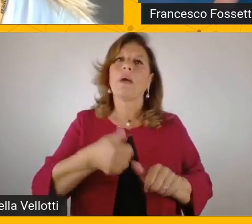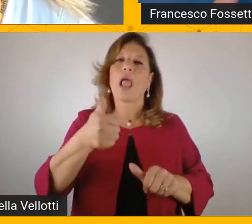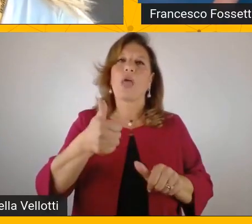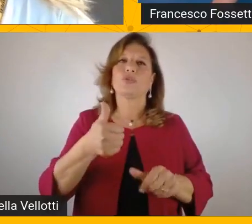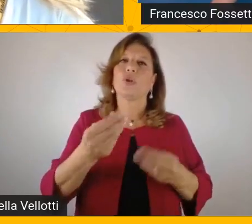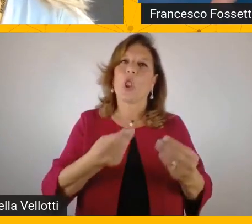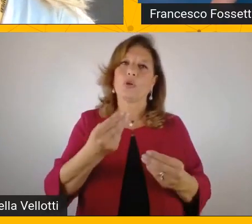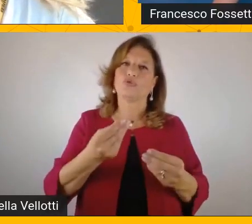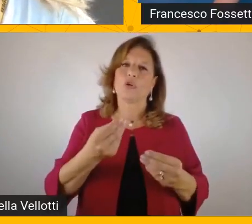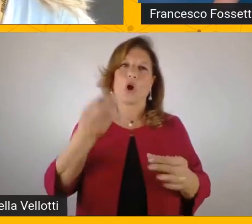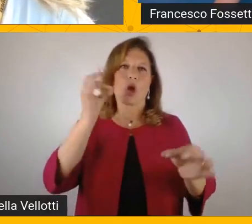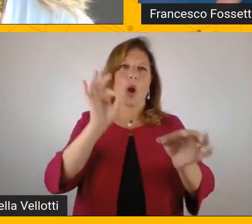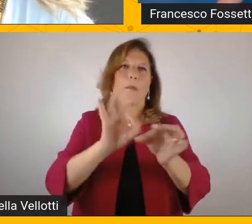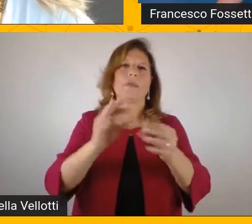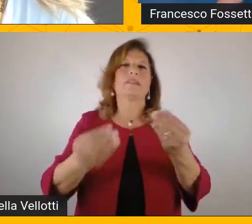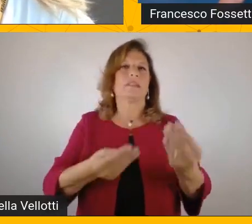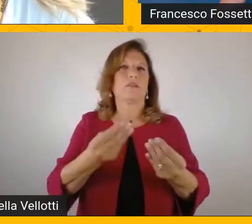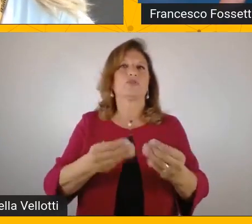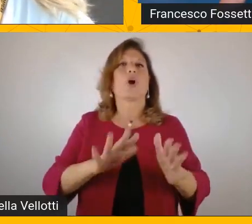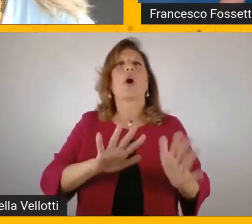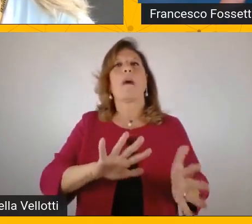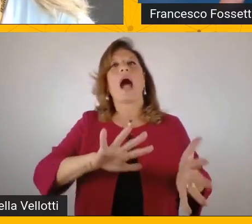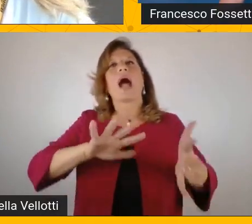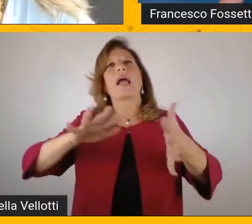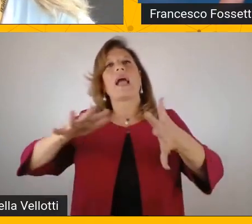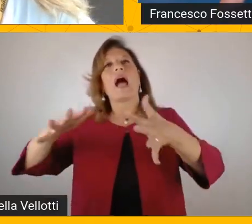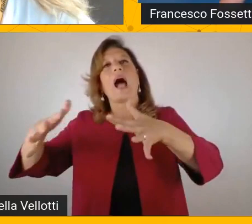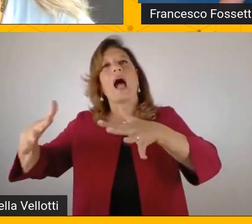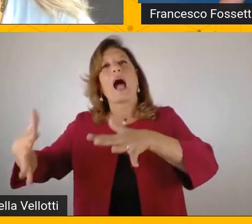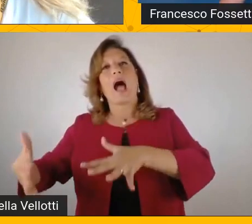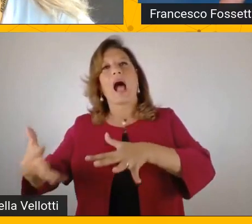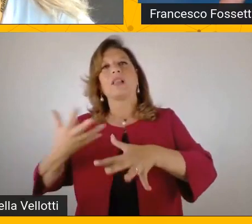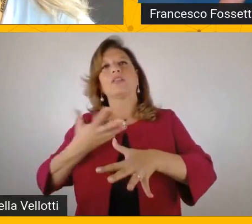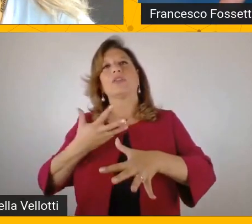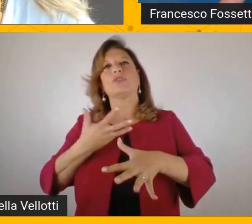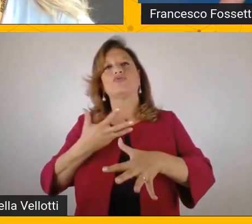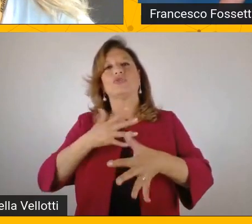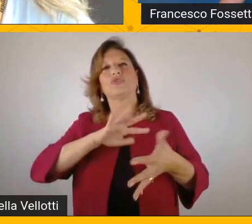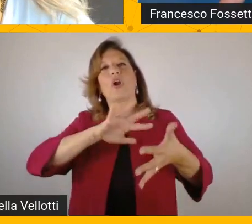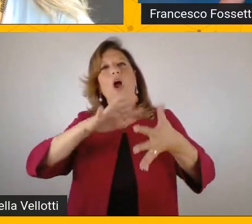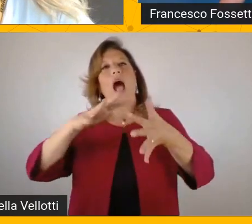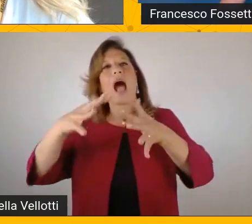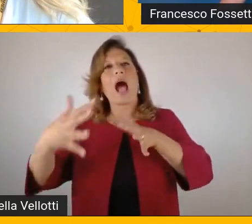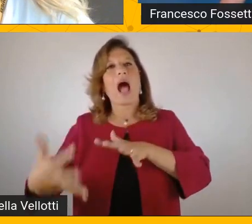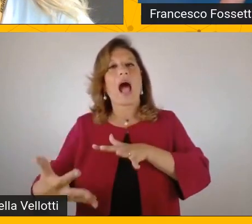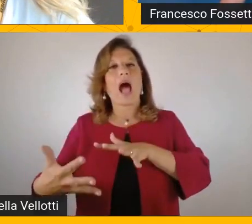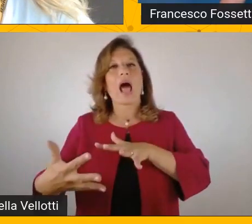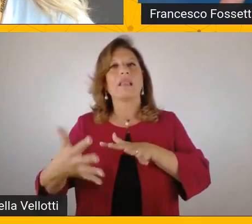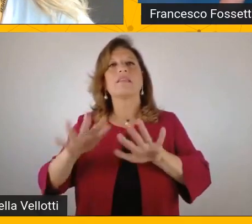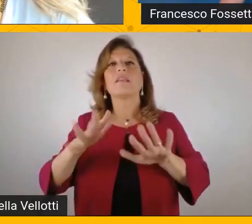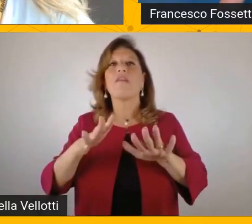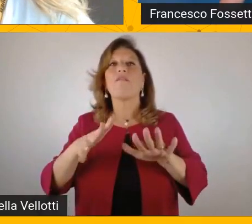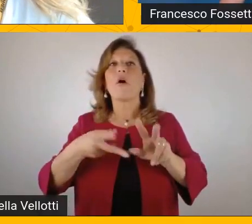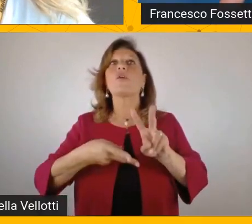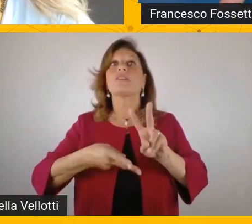solo ed esplicitamente ludica ma insomma cercare di far capire che ci sono anche altri